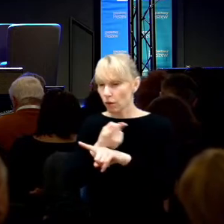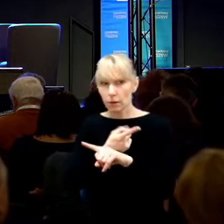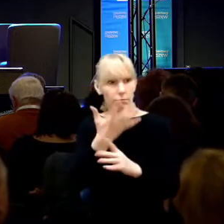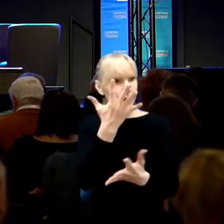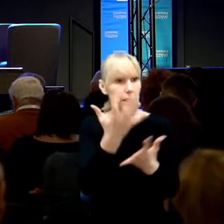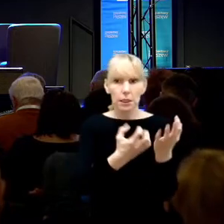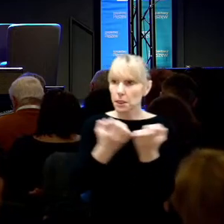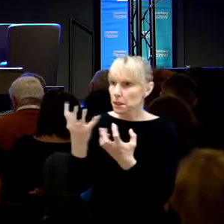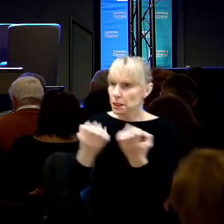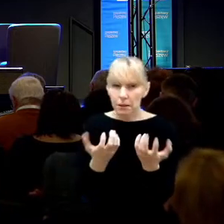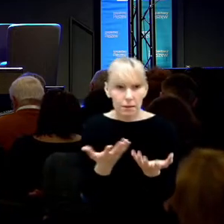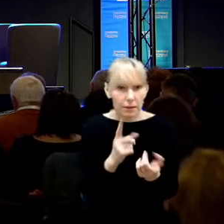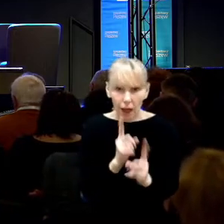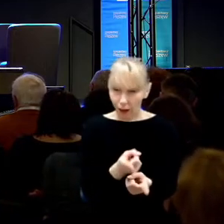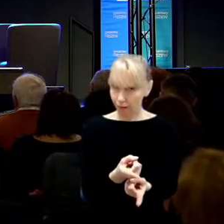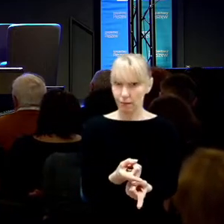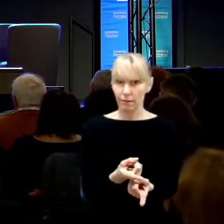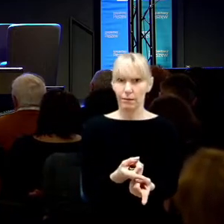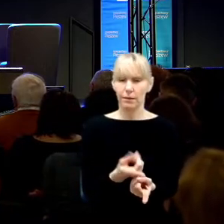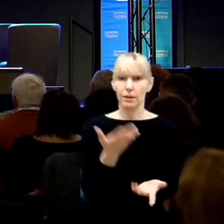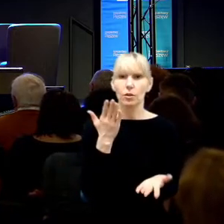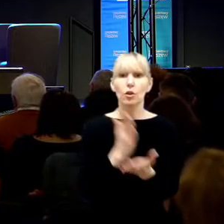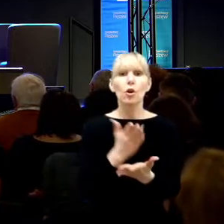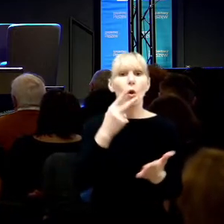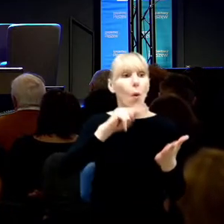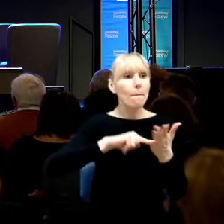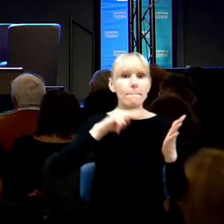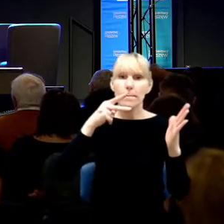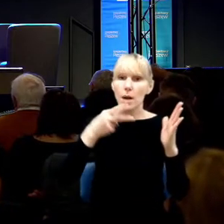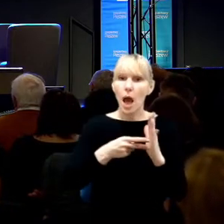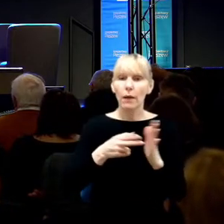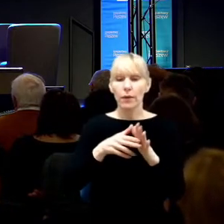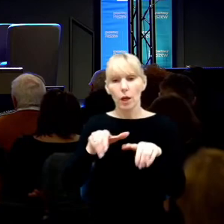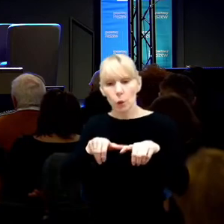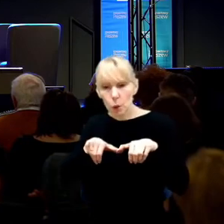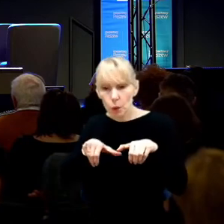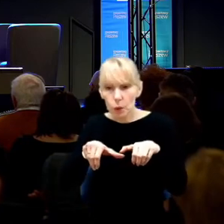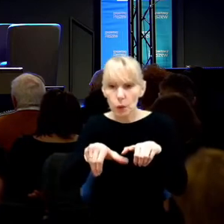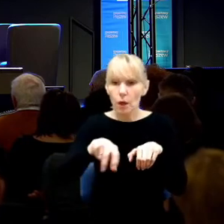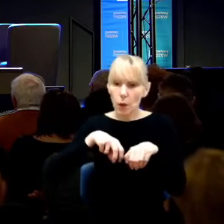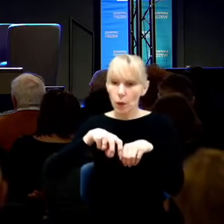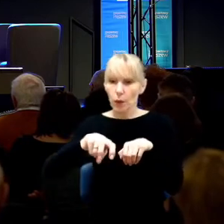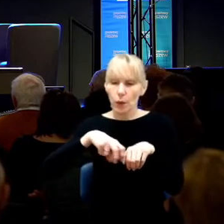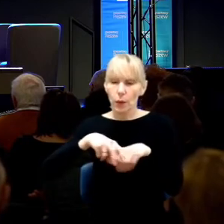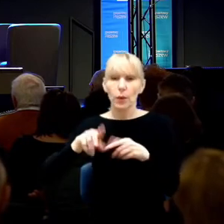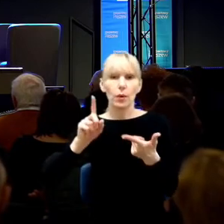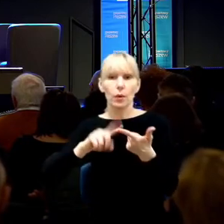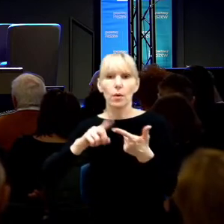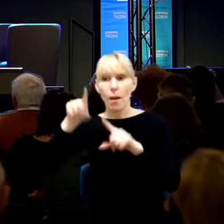tylko faktycznie w końcu to zaplanujemy, z chodnikiem, z przystankiem, z przedszkolem, które będzie odpowiadało zasobowi tego.